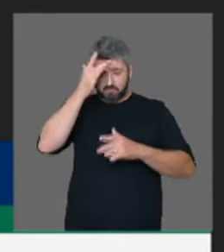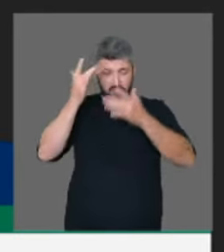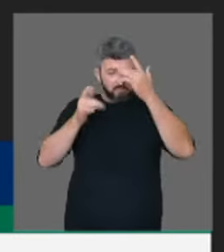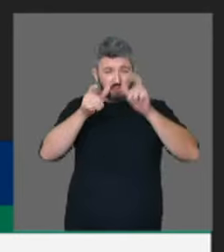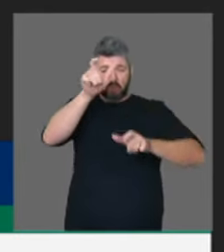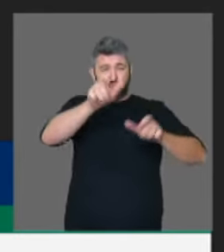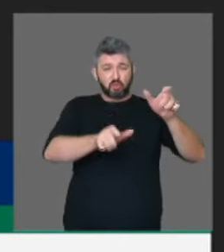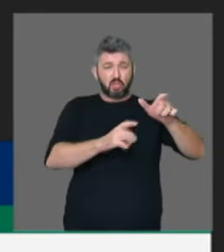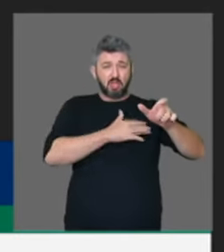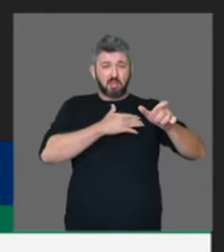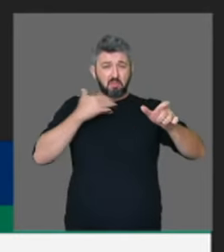POR DIA, MAS POR HORAS. ENTÃO É UM CASO EXTREMAMENTE GRAVE